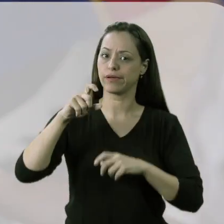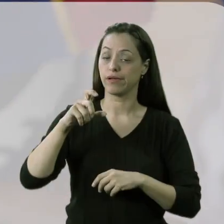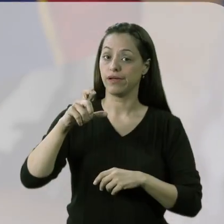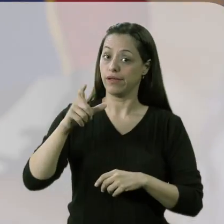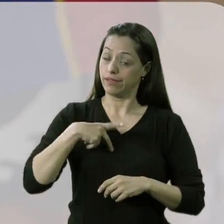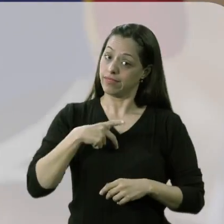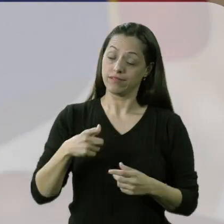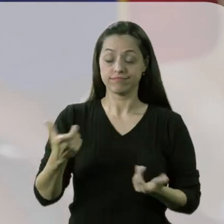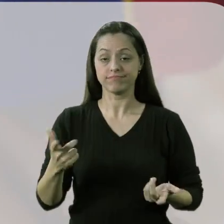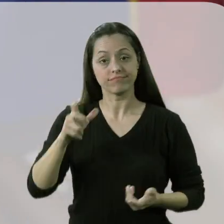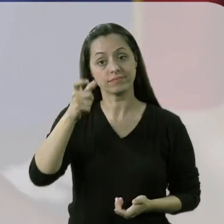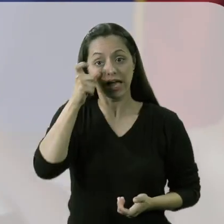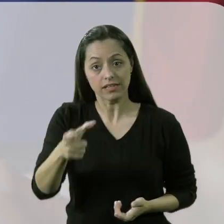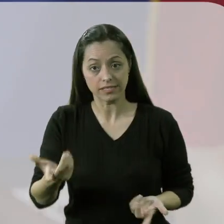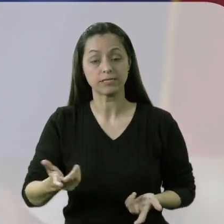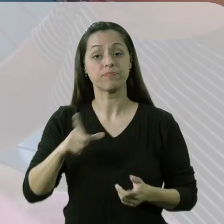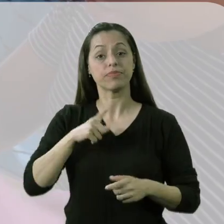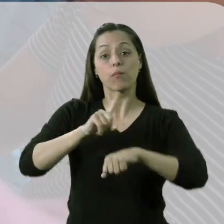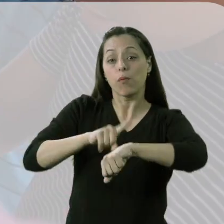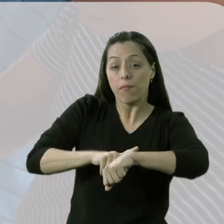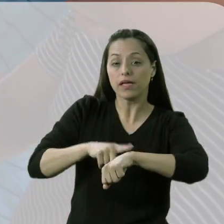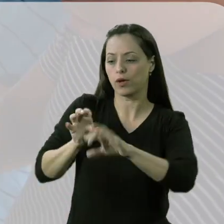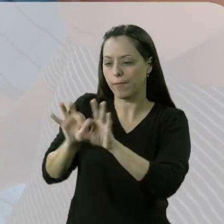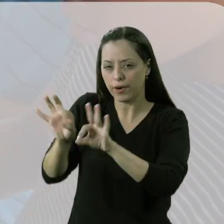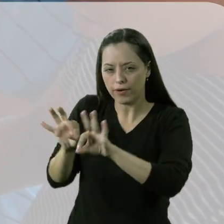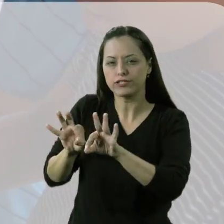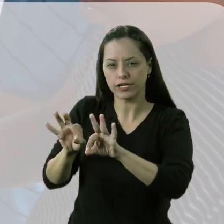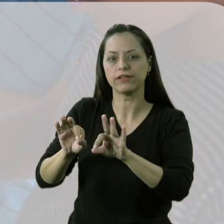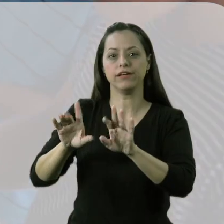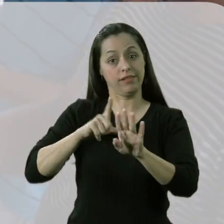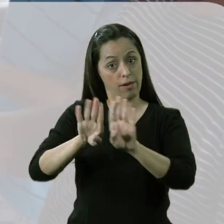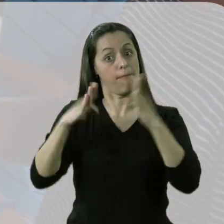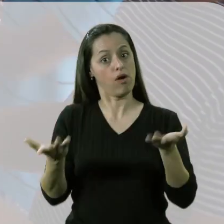Em um determinado momento no meio do projeto, eles estavam cientes de que o projeto era um projeto de inclusão,